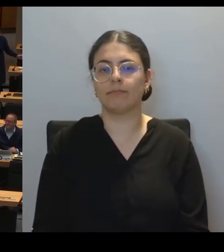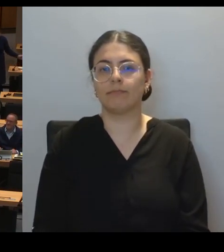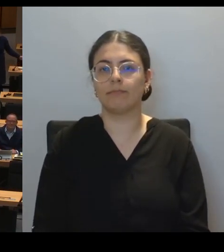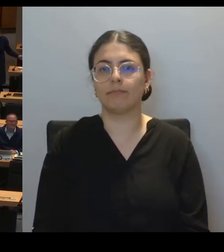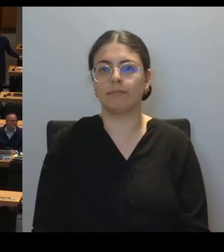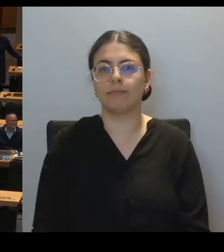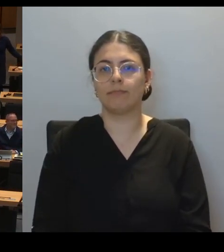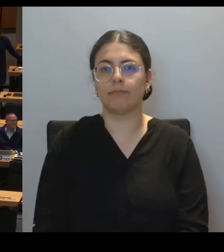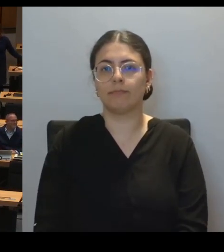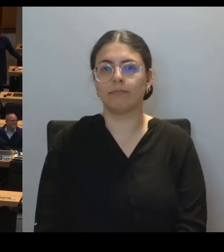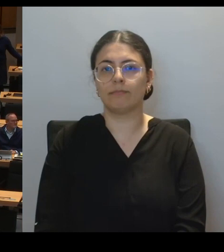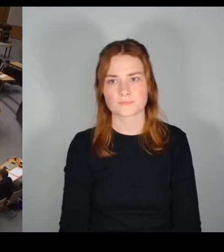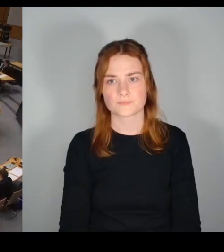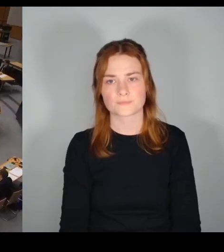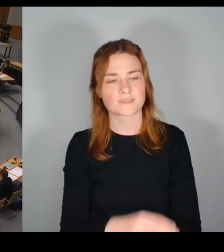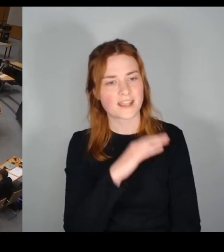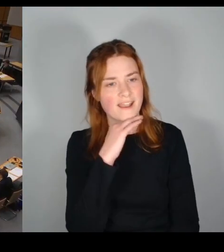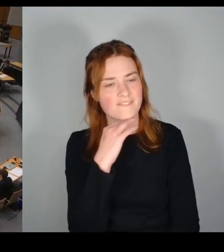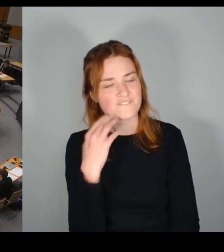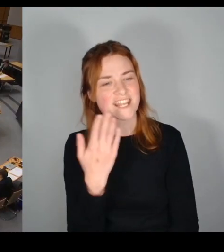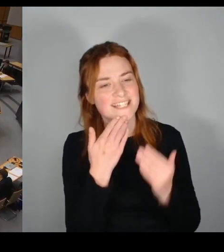den Sitzreihen einzustellen oder etwas leiser zu führen